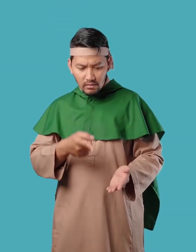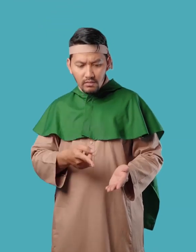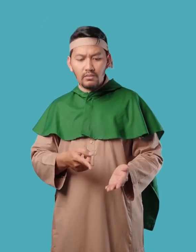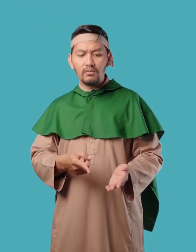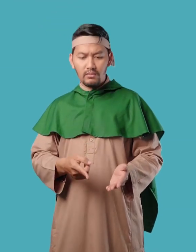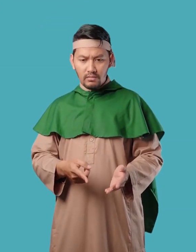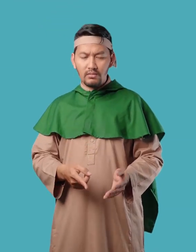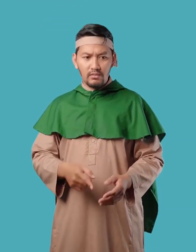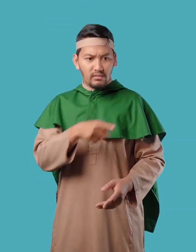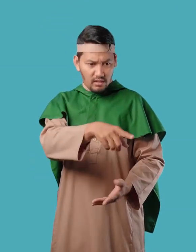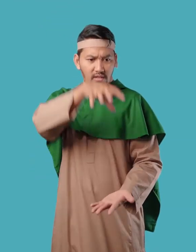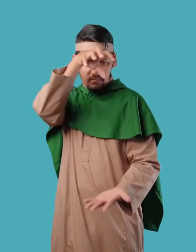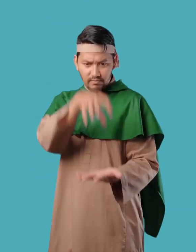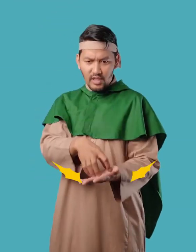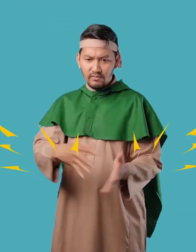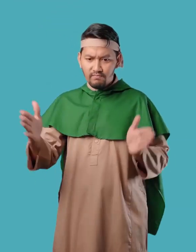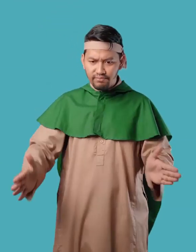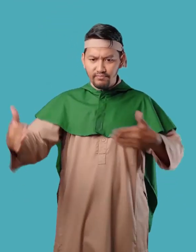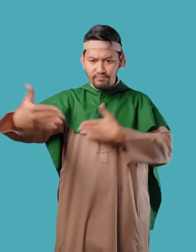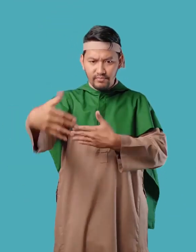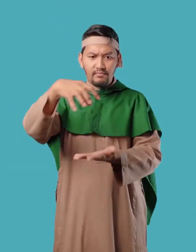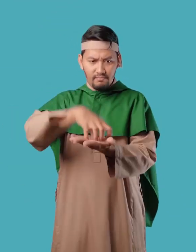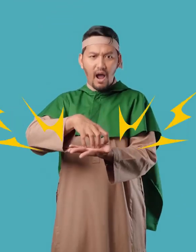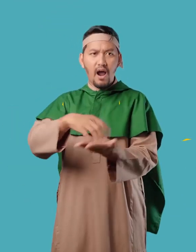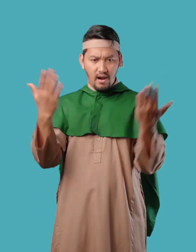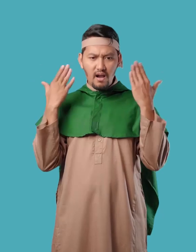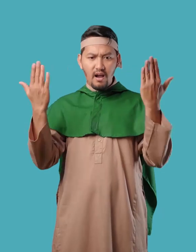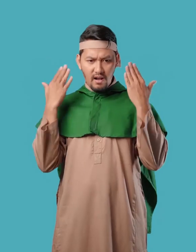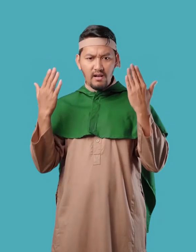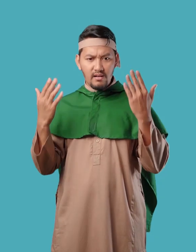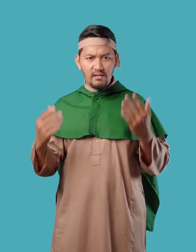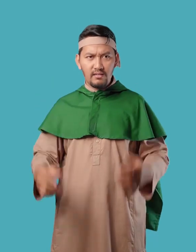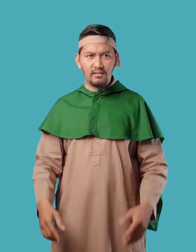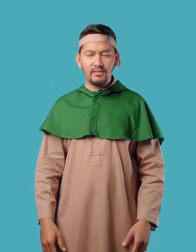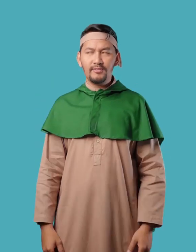Ini adalah bukti kebesaran Allah, yaitu air zam-zam yang ada di Kota Mekkah